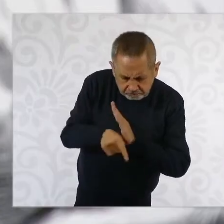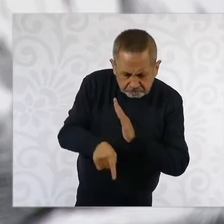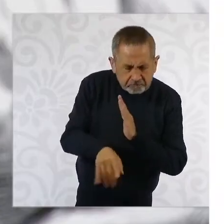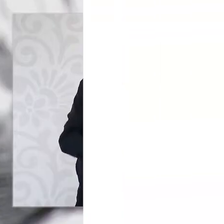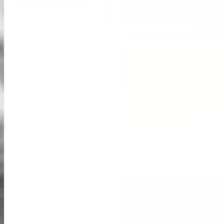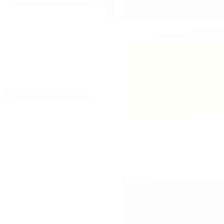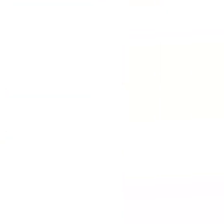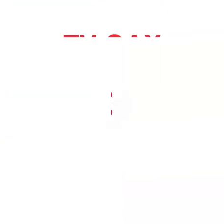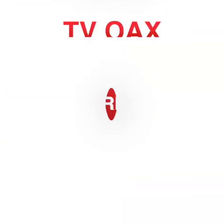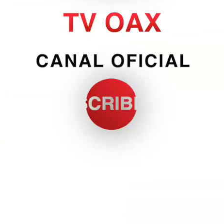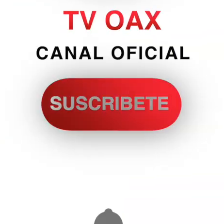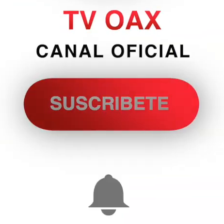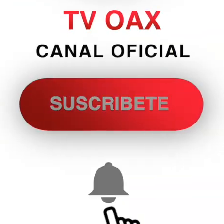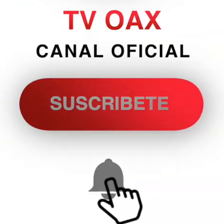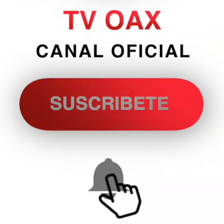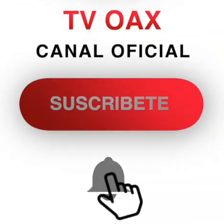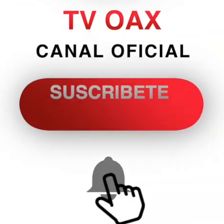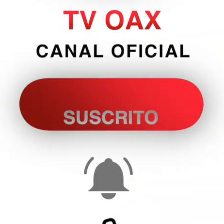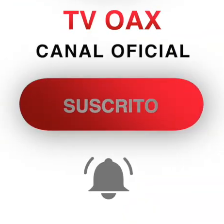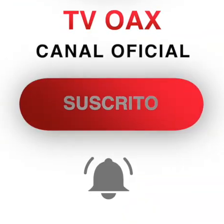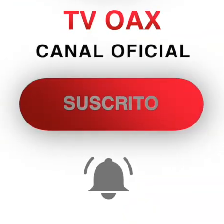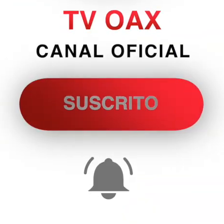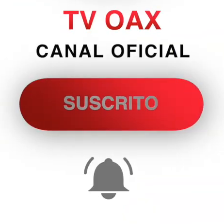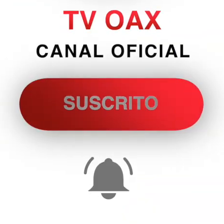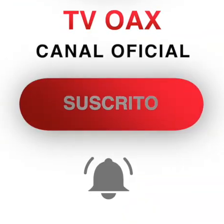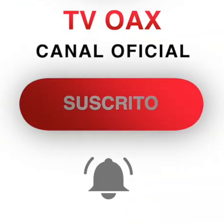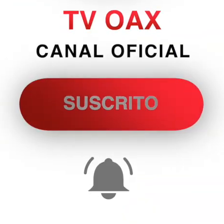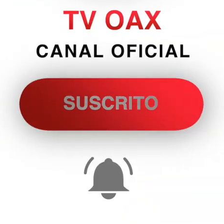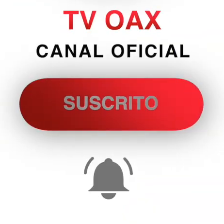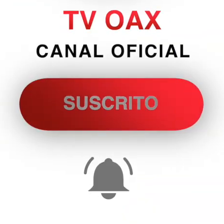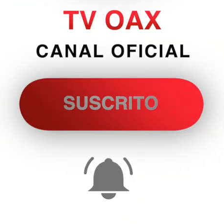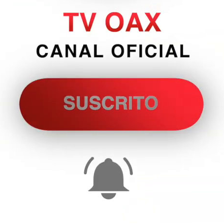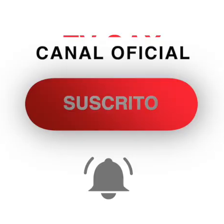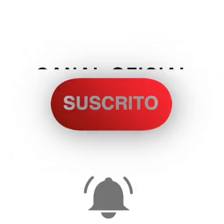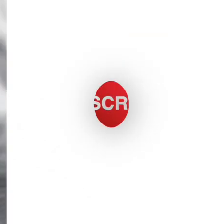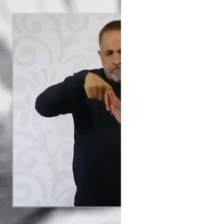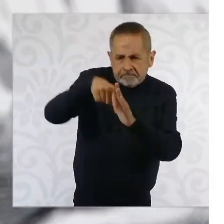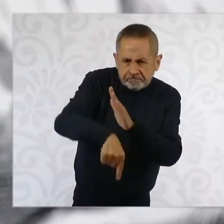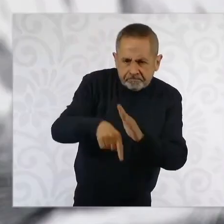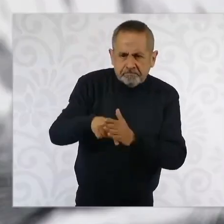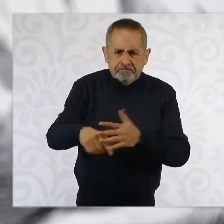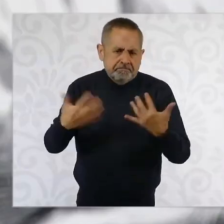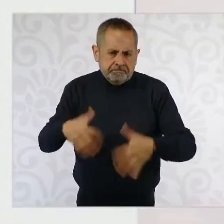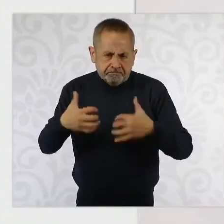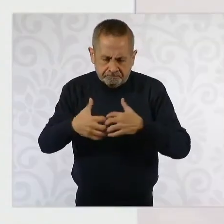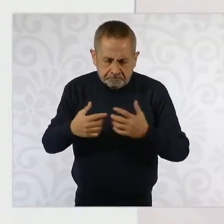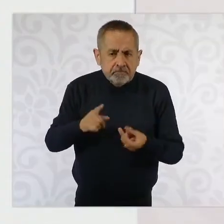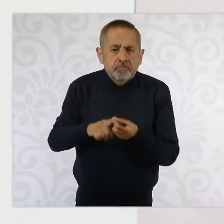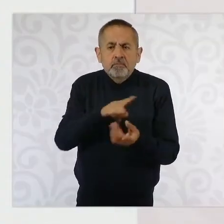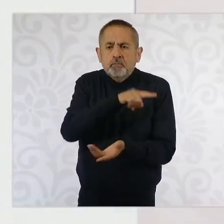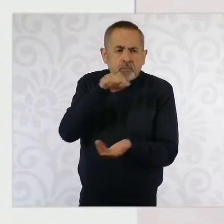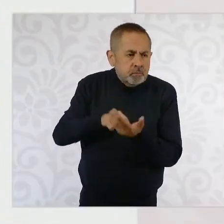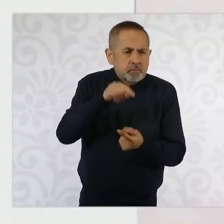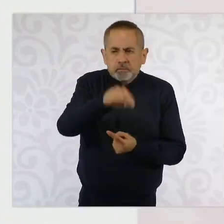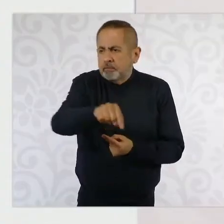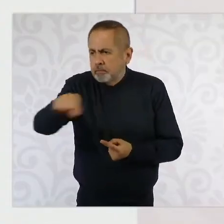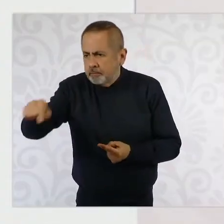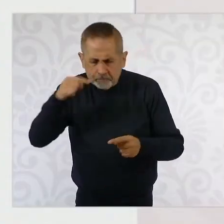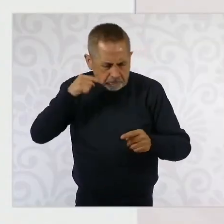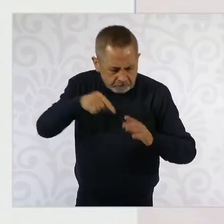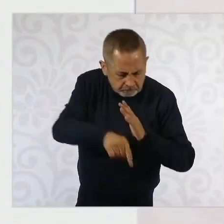con eh aumentar la exploración la producción En qué yacimientos cómo se va a hacer eh la parte